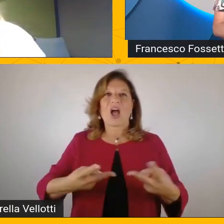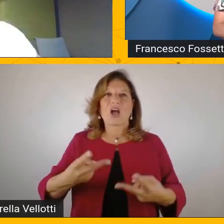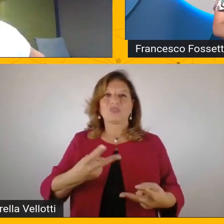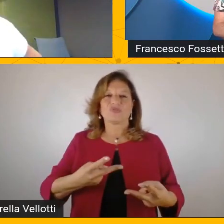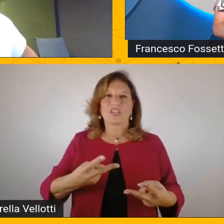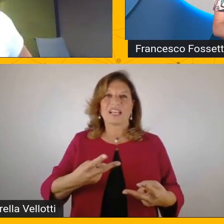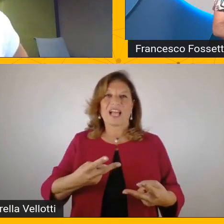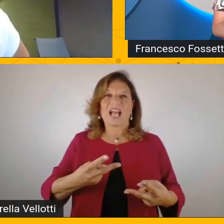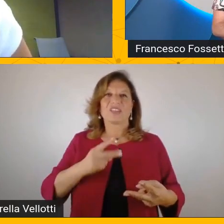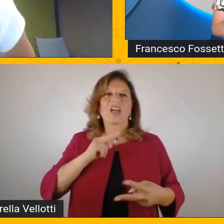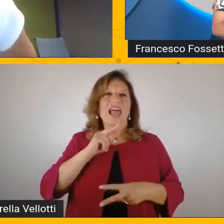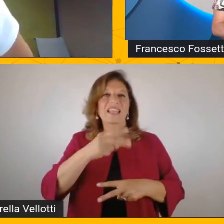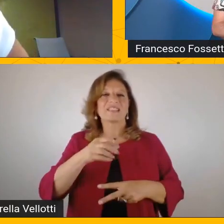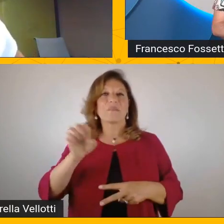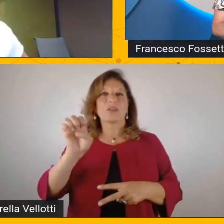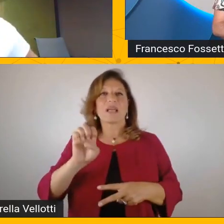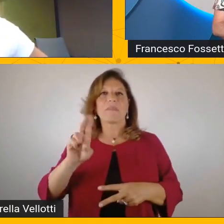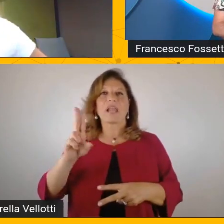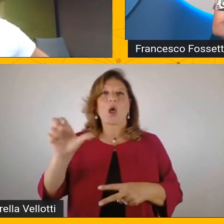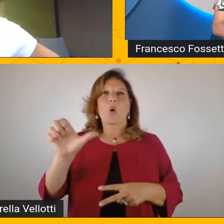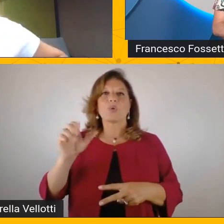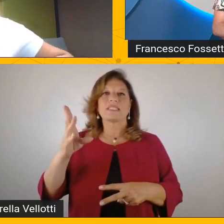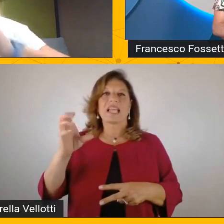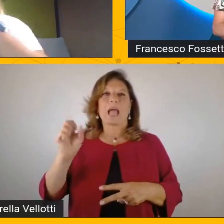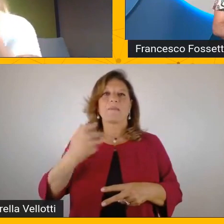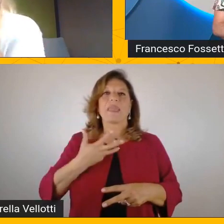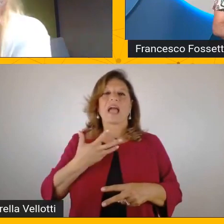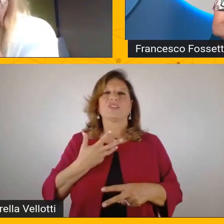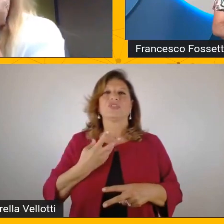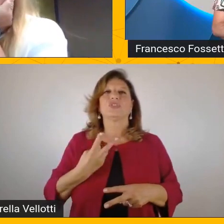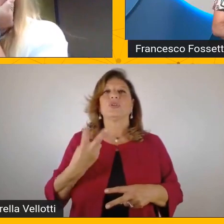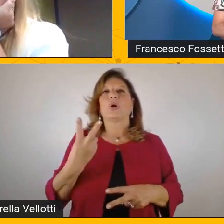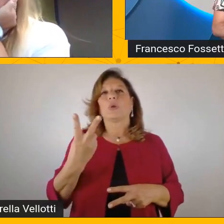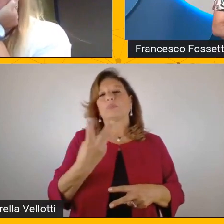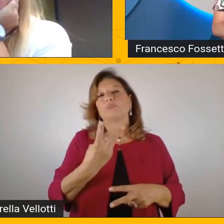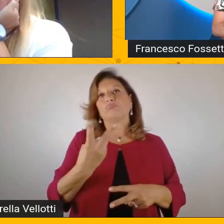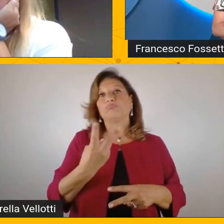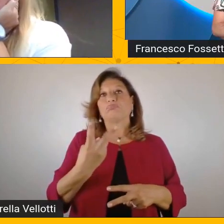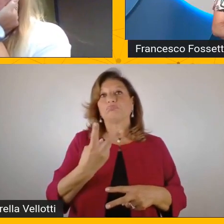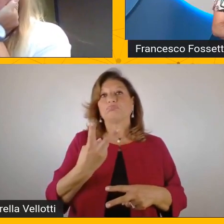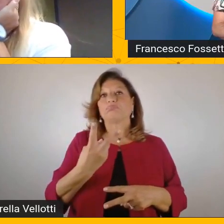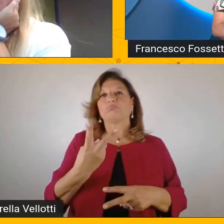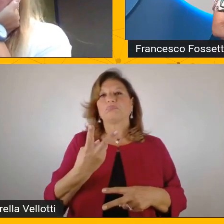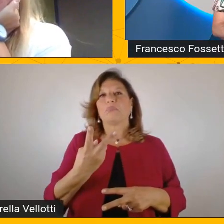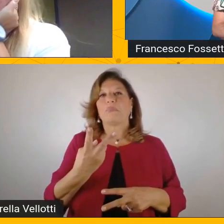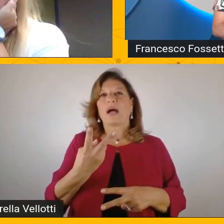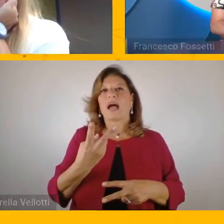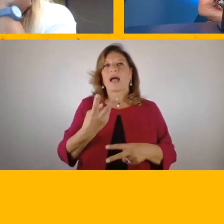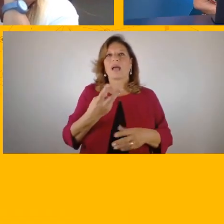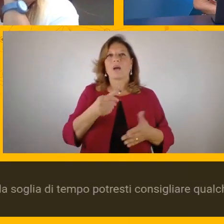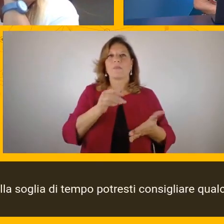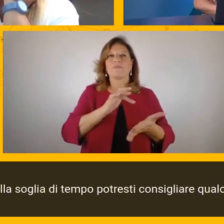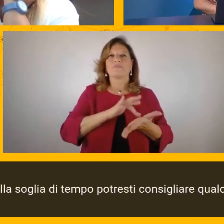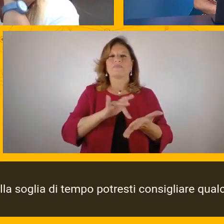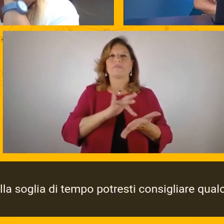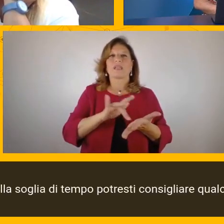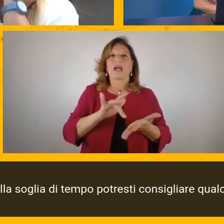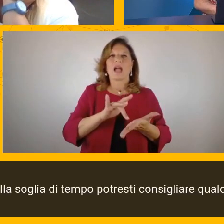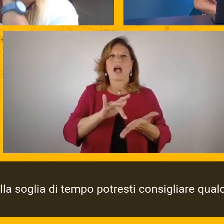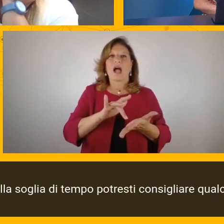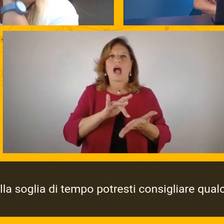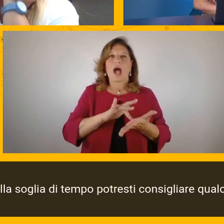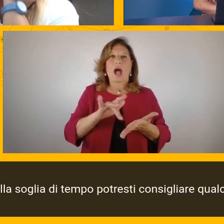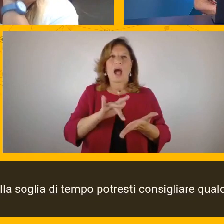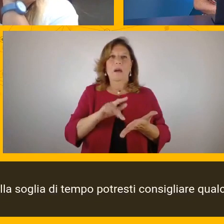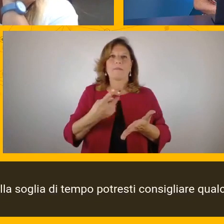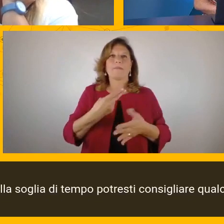ho cercato eh ci sono un paio